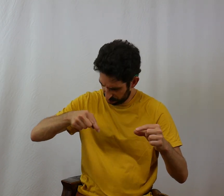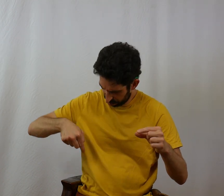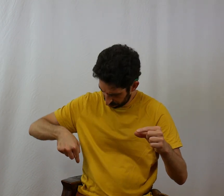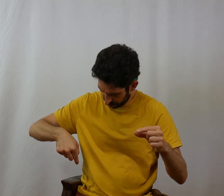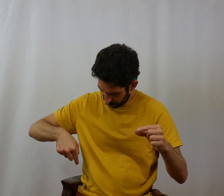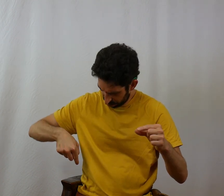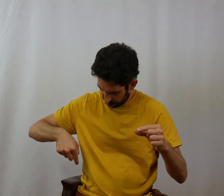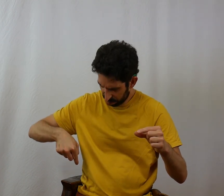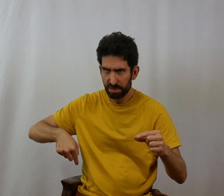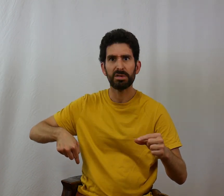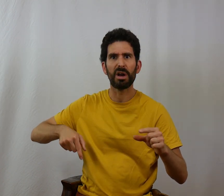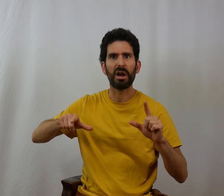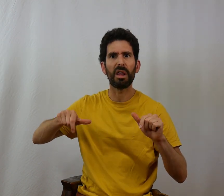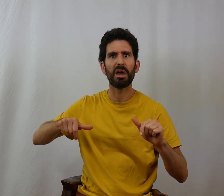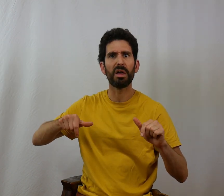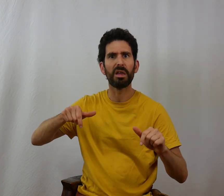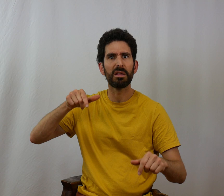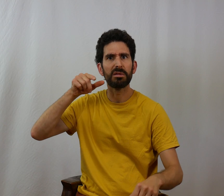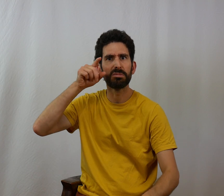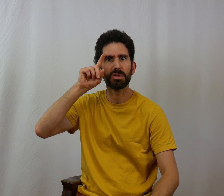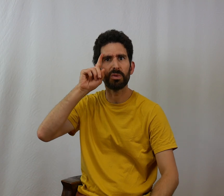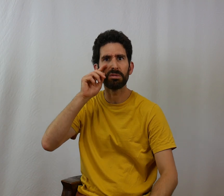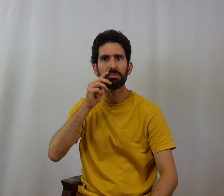Pourquoi elle est là ?